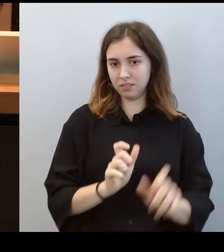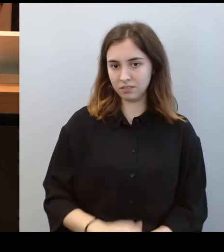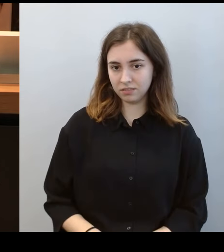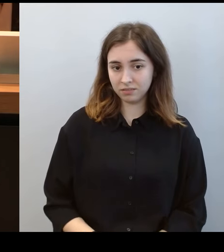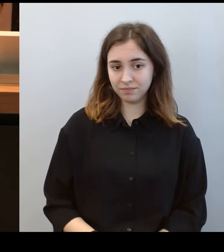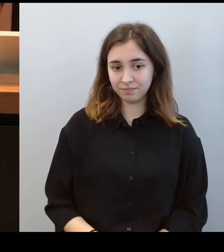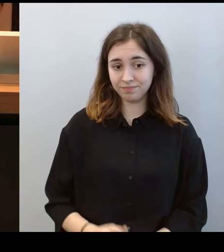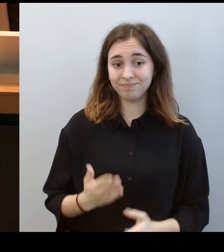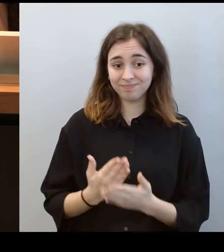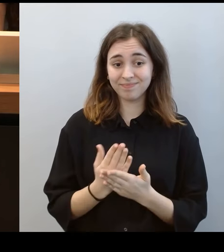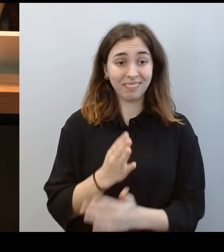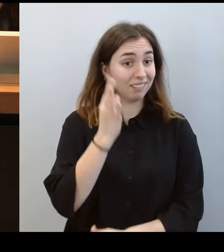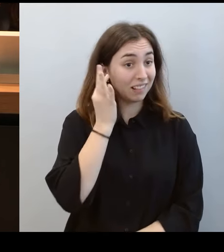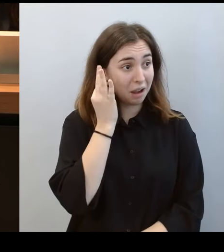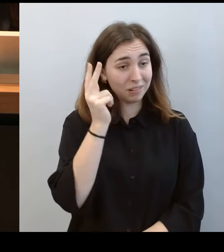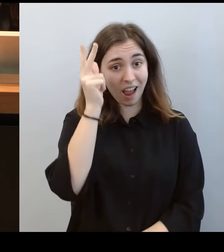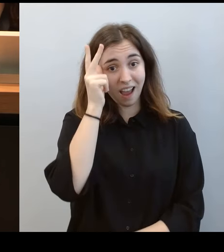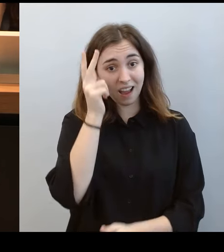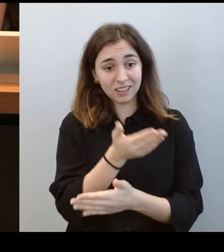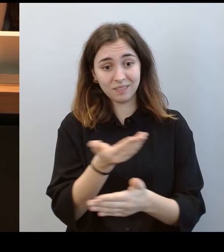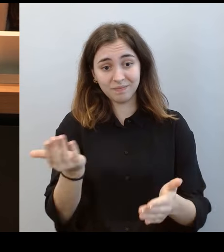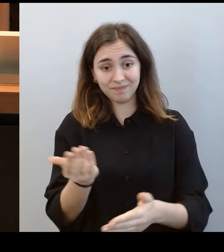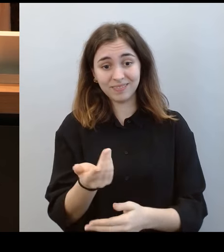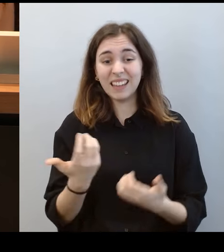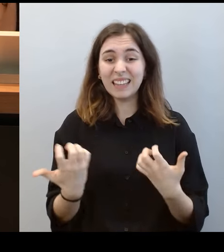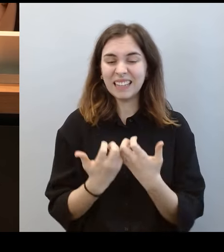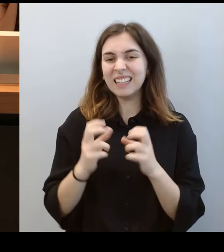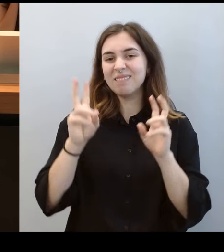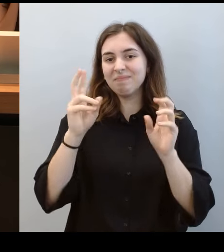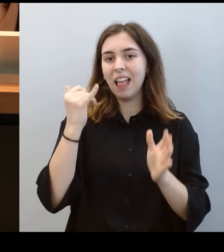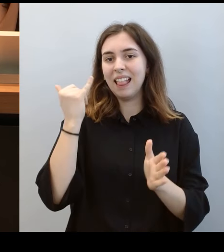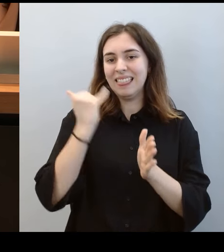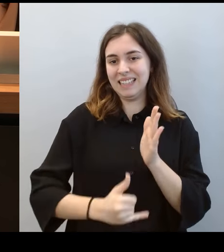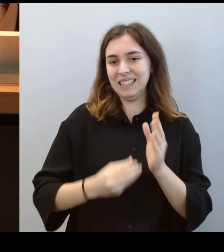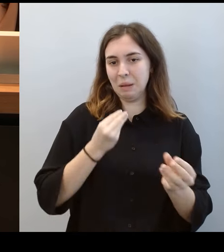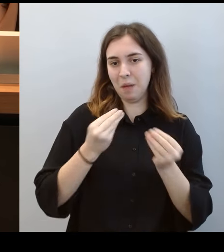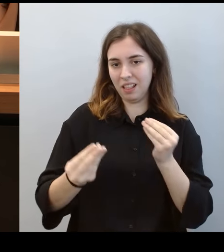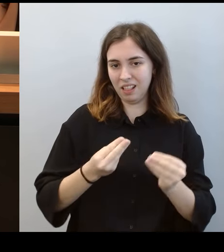ist das letzte Mittel, und es ist sicherlich eine fürchterliche Wahl, die man treffen muss.